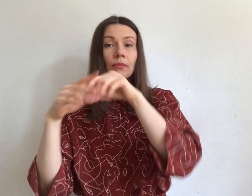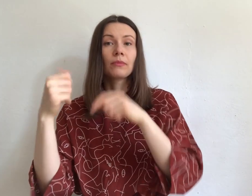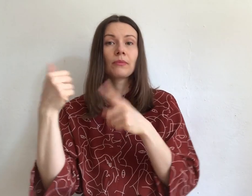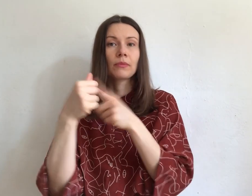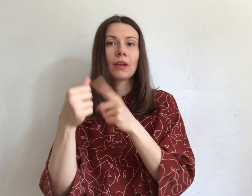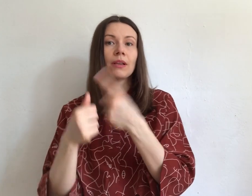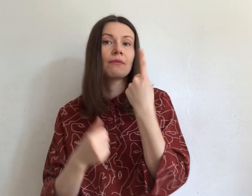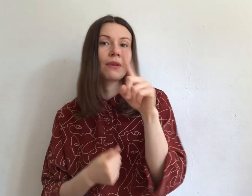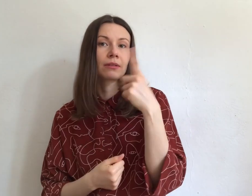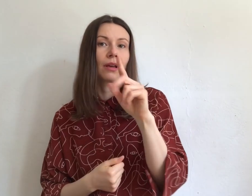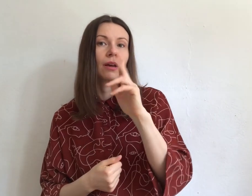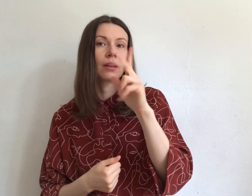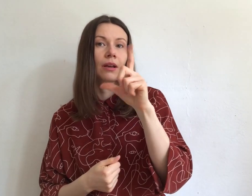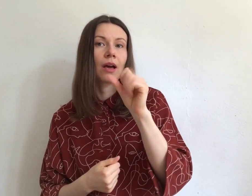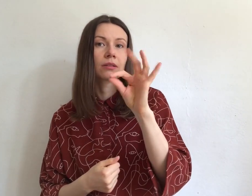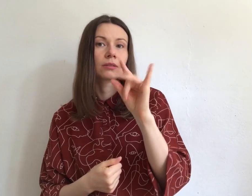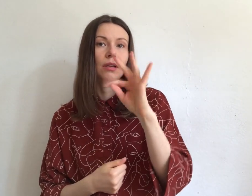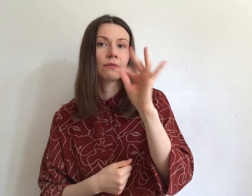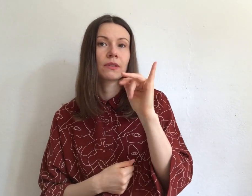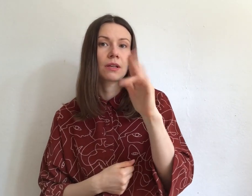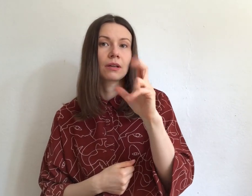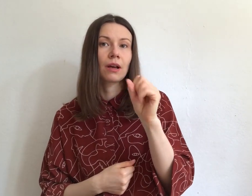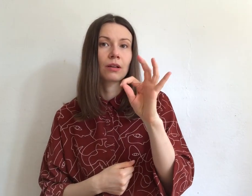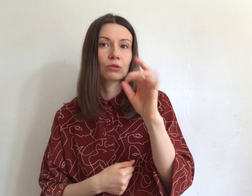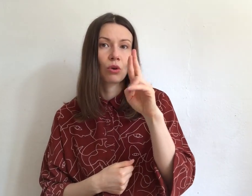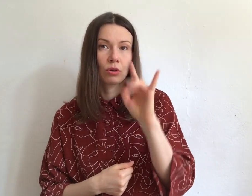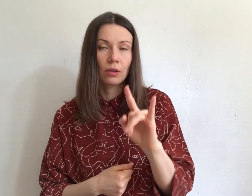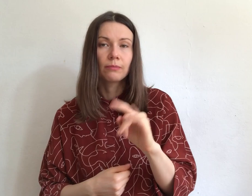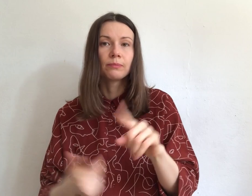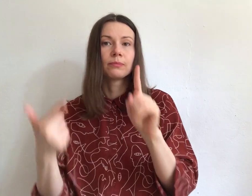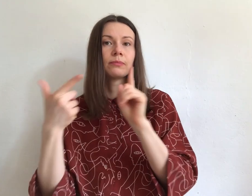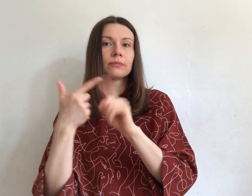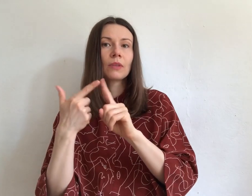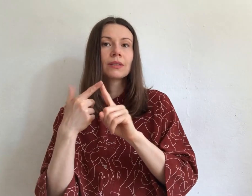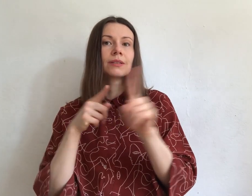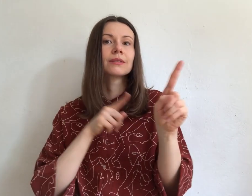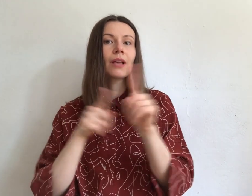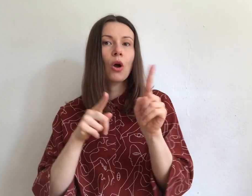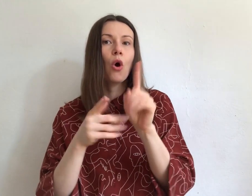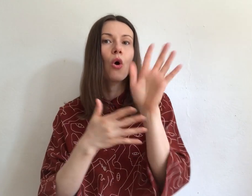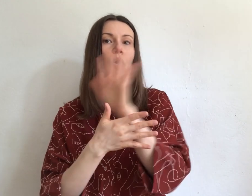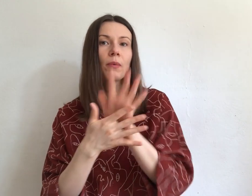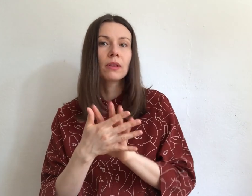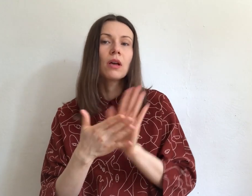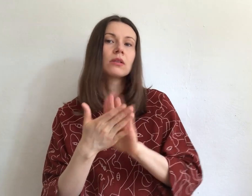klasyfikatory znaki opisowe